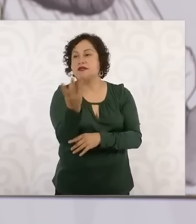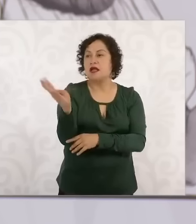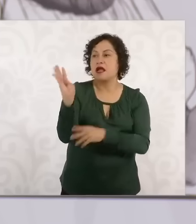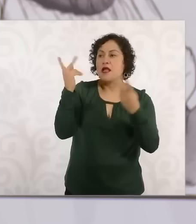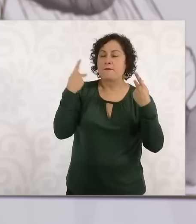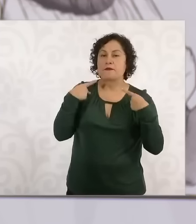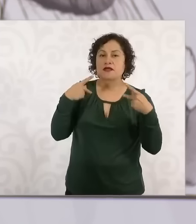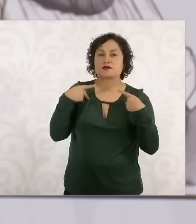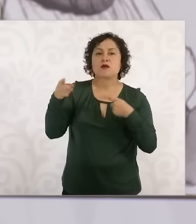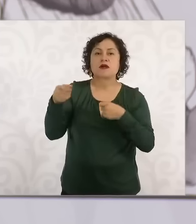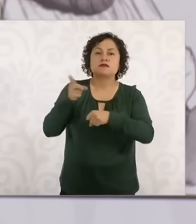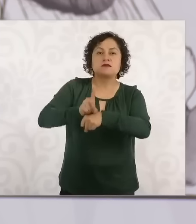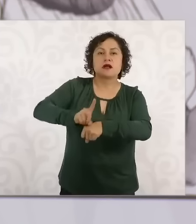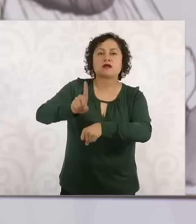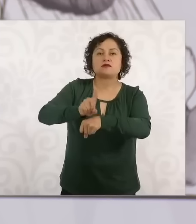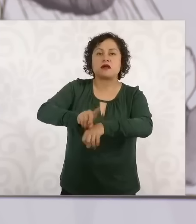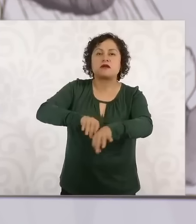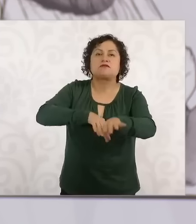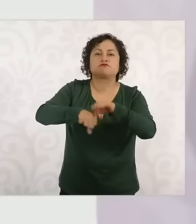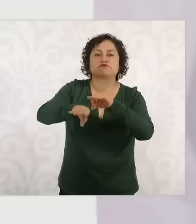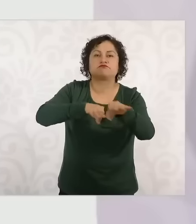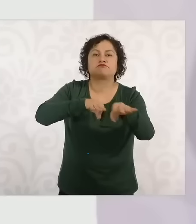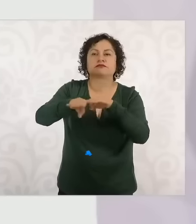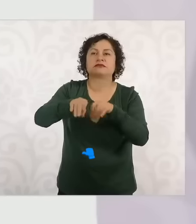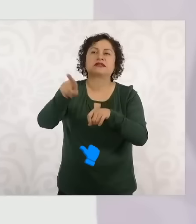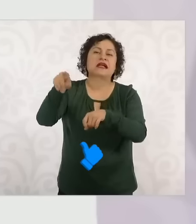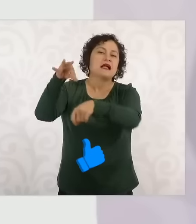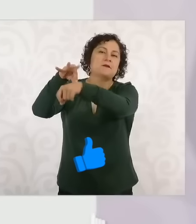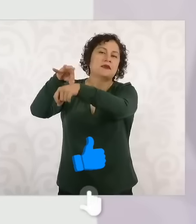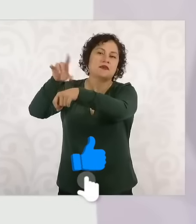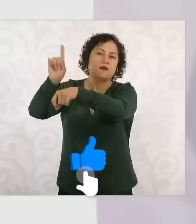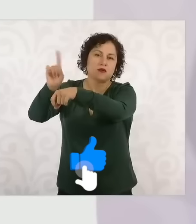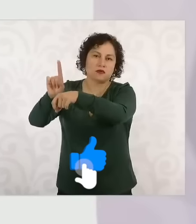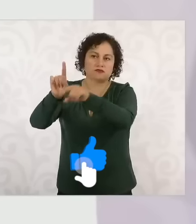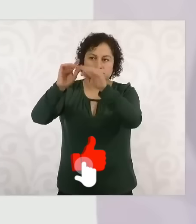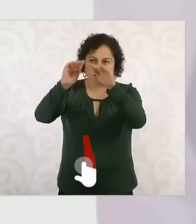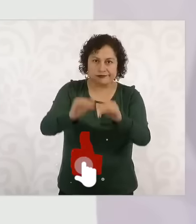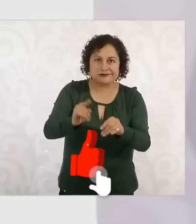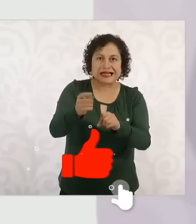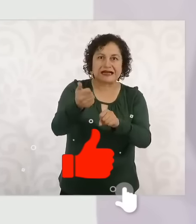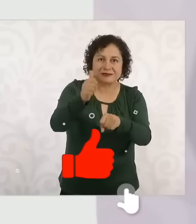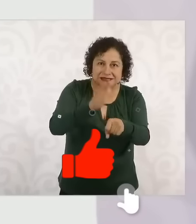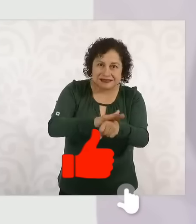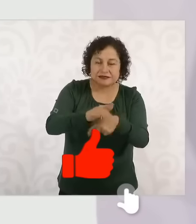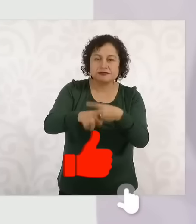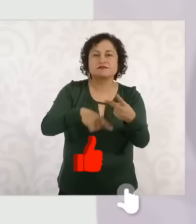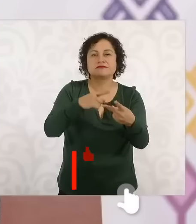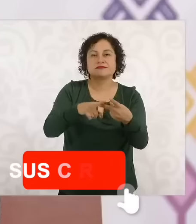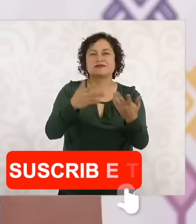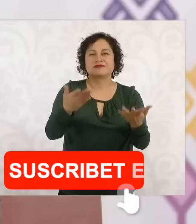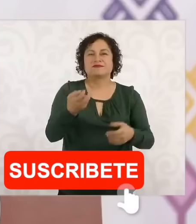pero de quienes atienden en primera instancia. Es el programa que presentamos de trato digno.